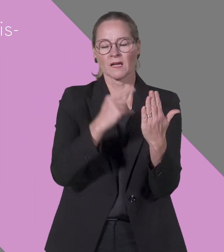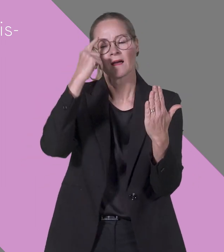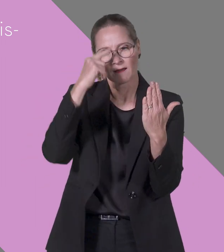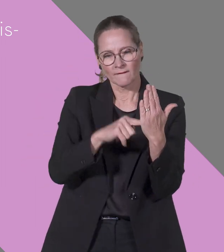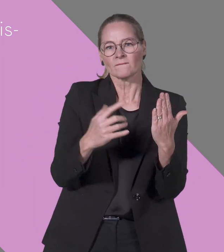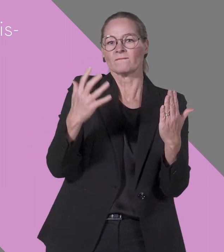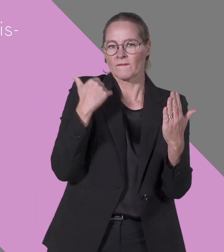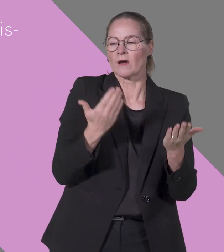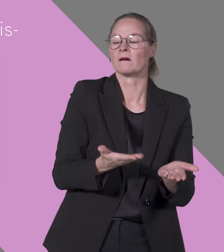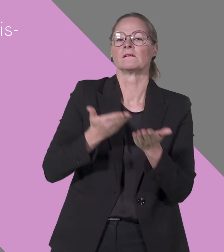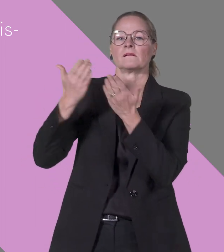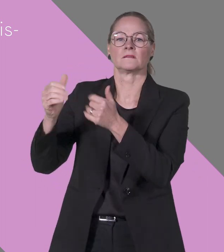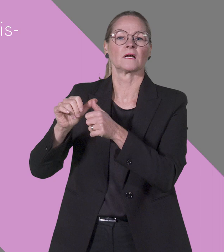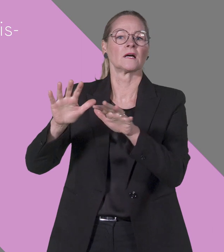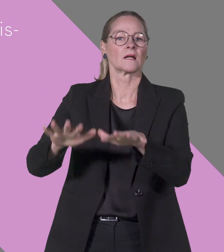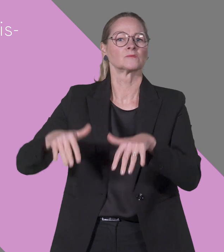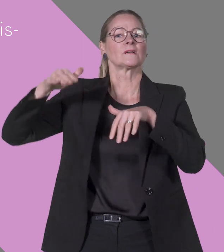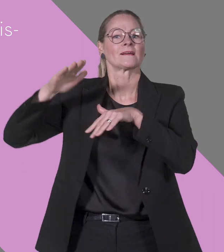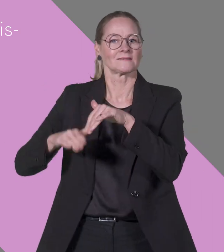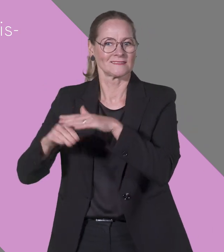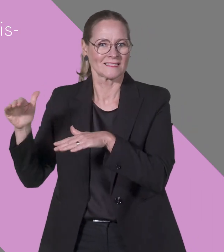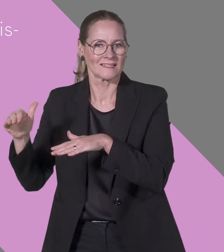jotta ne voivat edetä eduskunnan käsittelyyn.